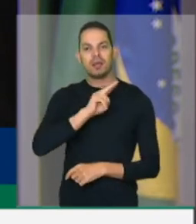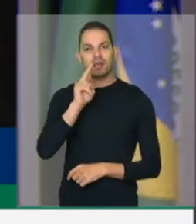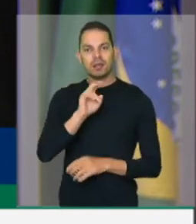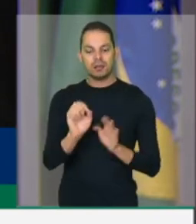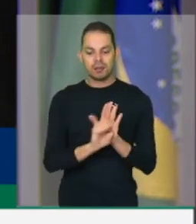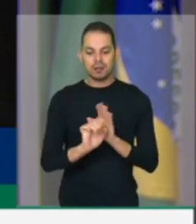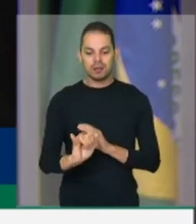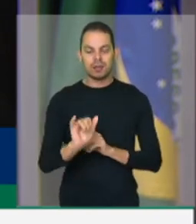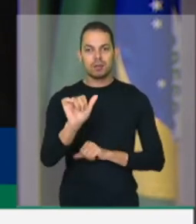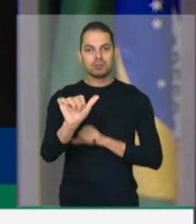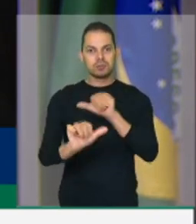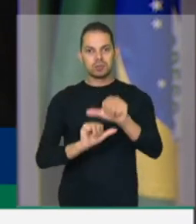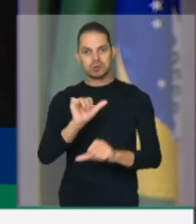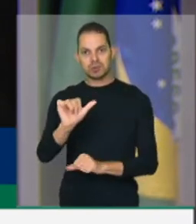REVISÃO URGENTE NESSE EDITAL. PORQUE SOMENTE OS TRECHOS